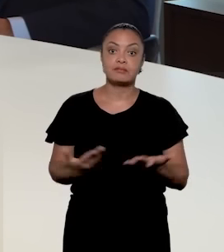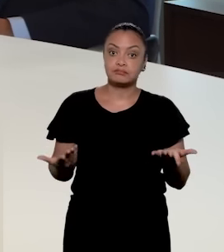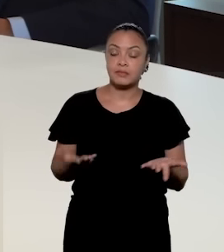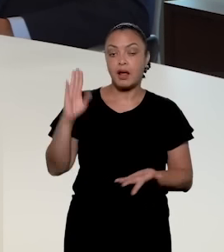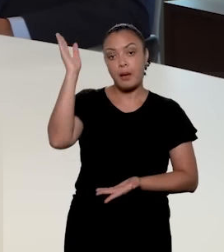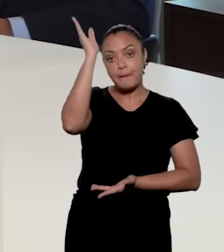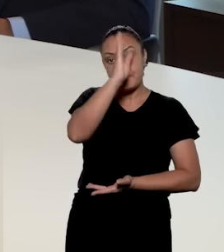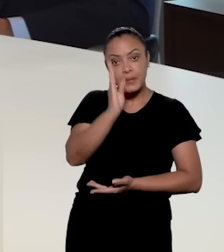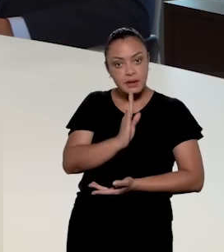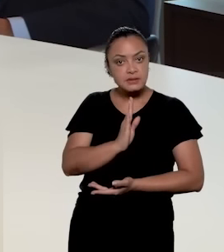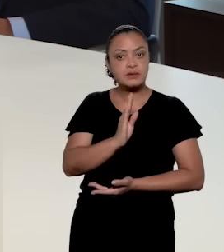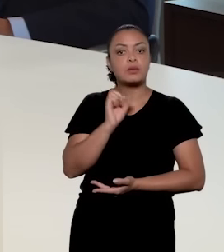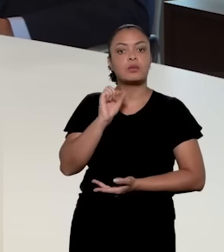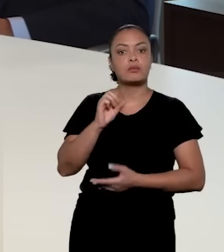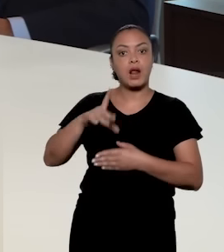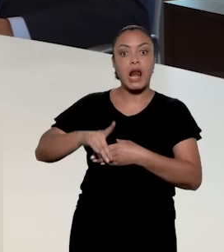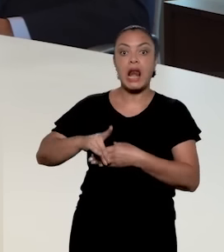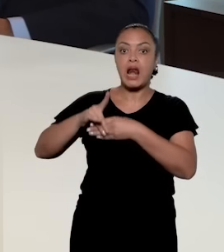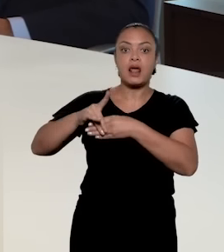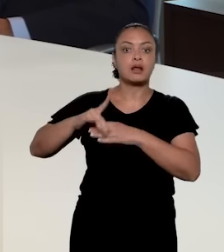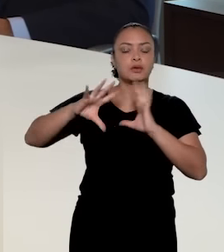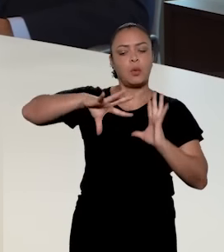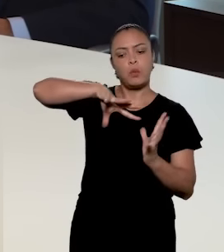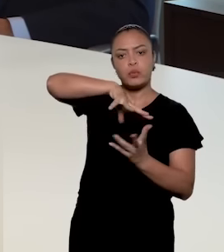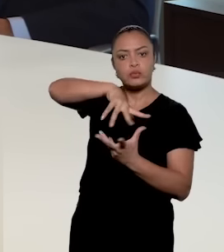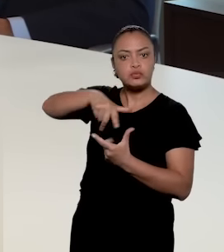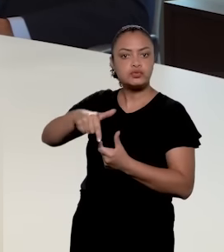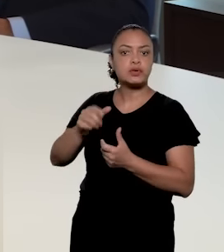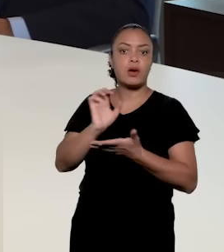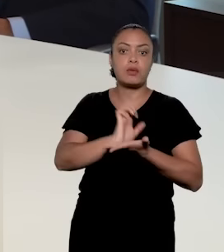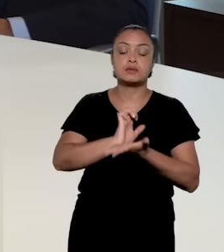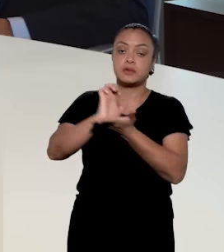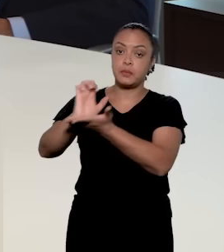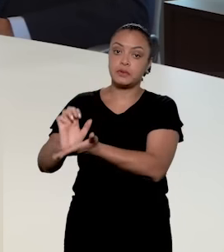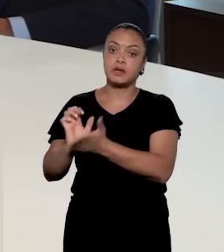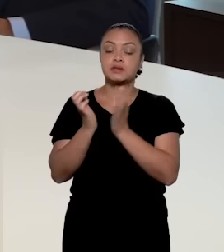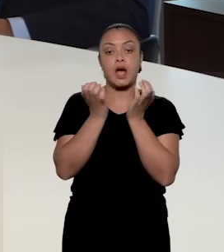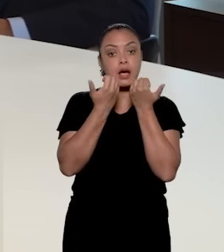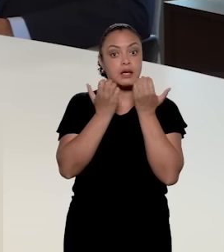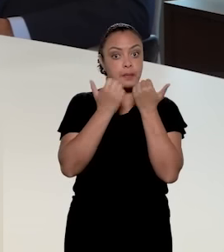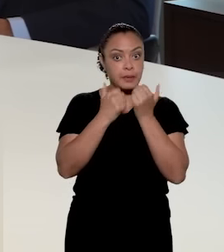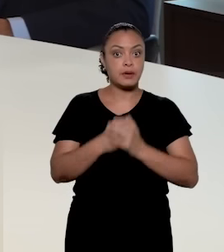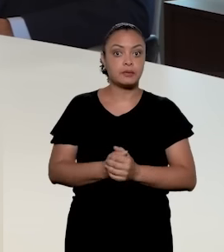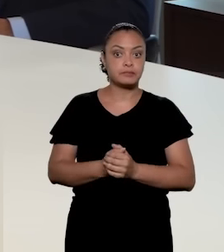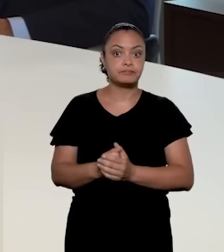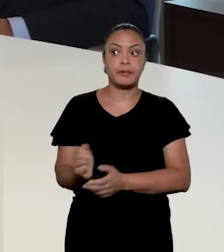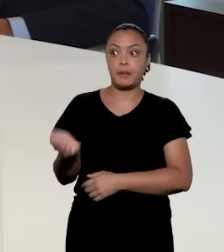O Brasil se tornou líder mundial na exportação de milho na safra de 2023, superando os Estados